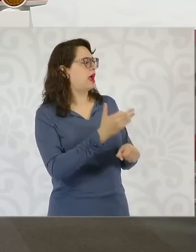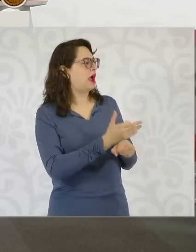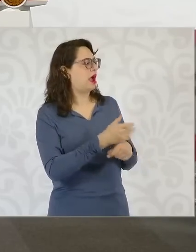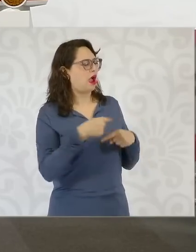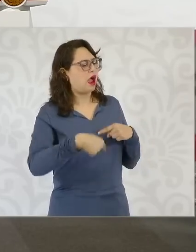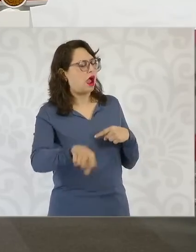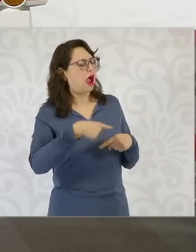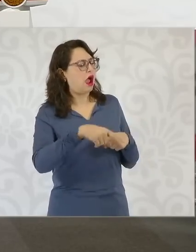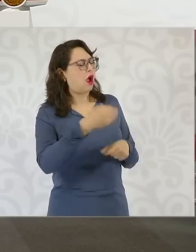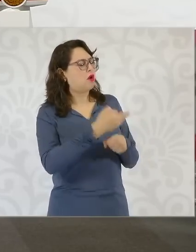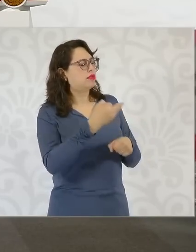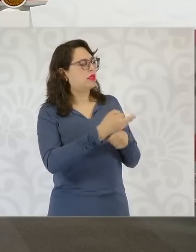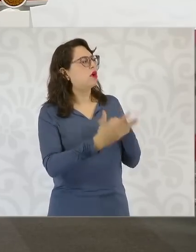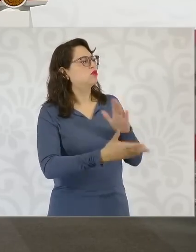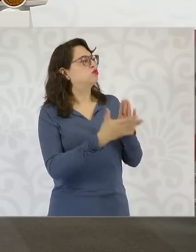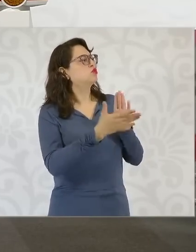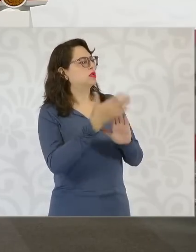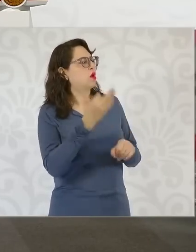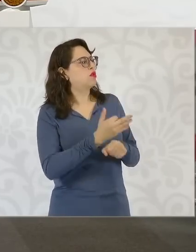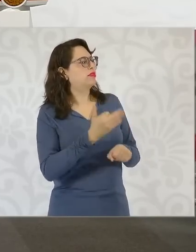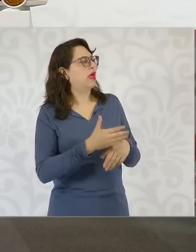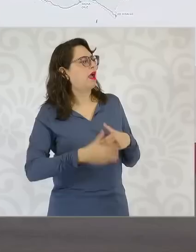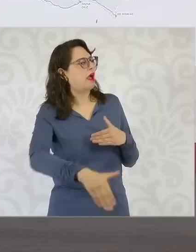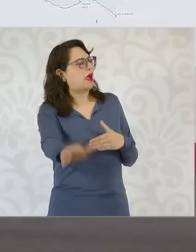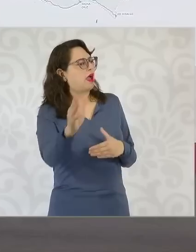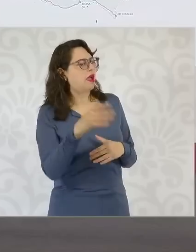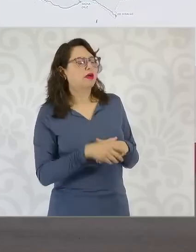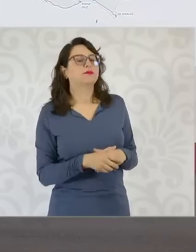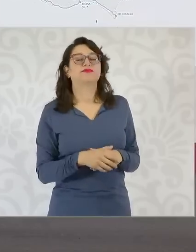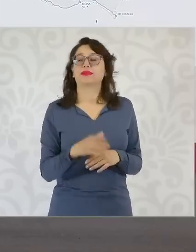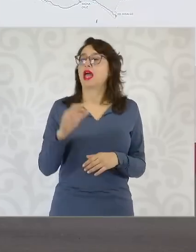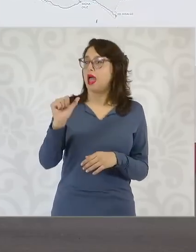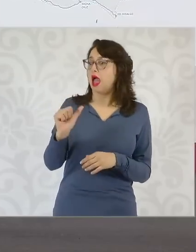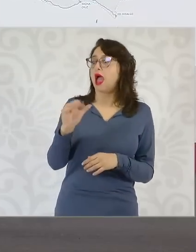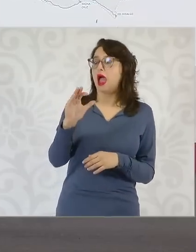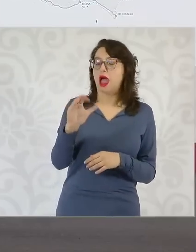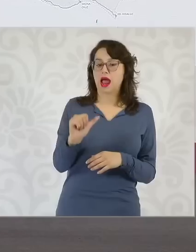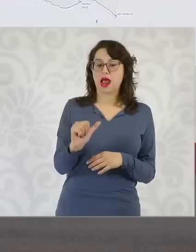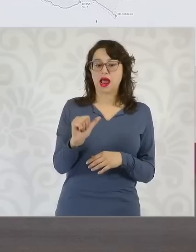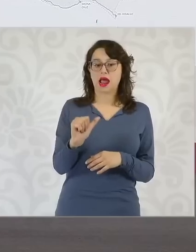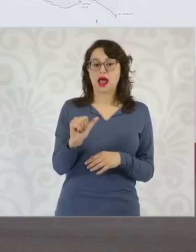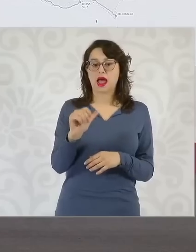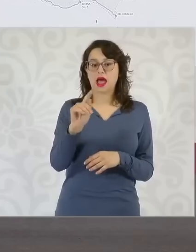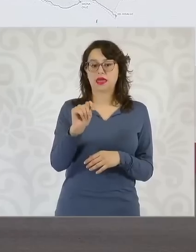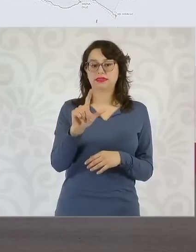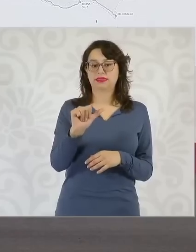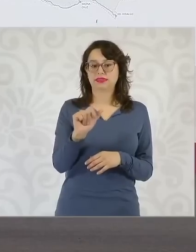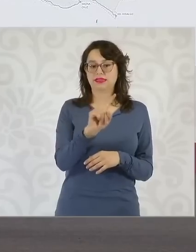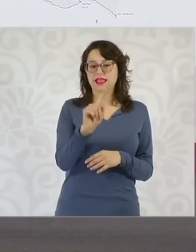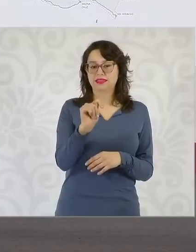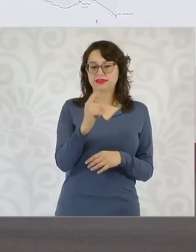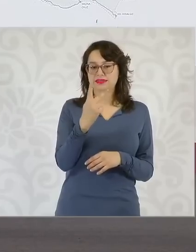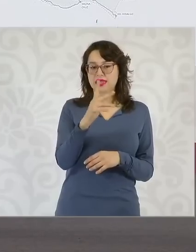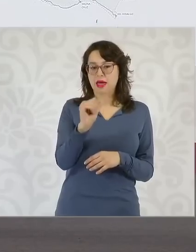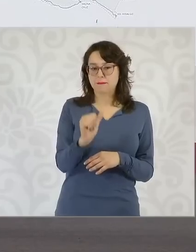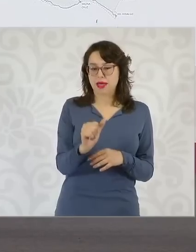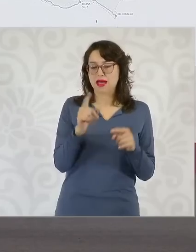vamos a hacer ahora en la montaña es eh a la catl sala a Chilis lahuac es es tramo rojito que se ve